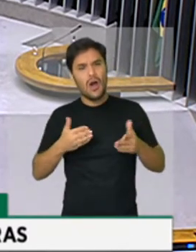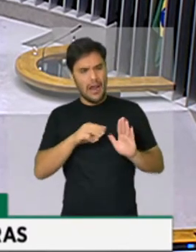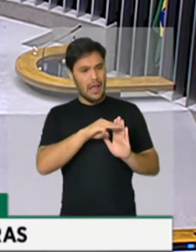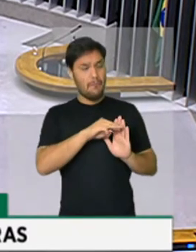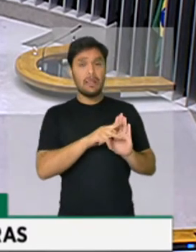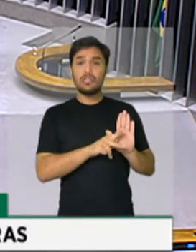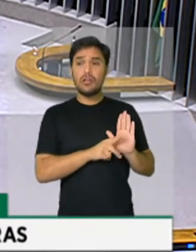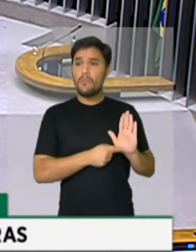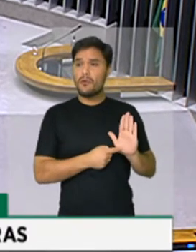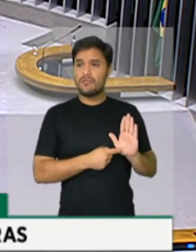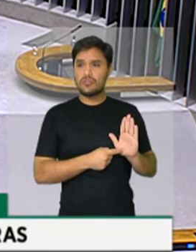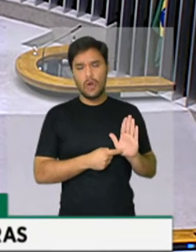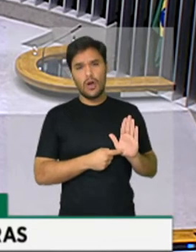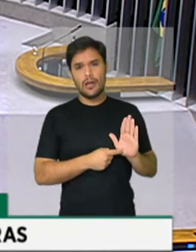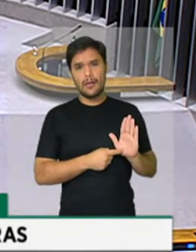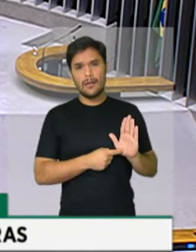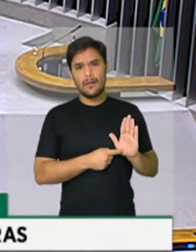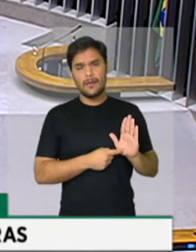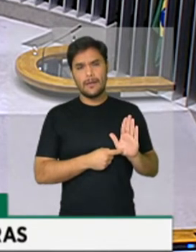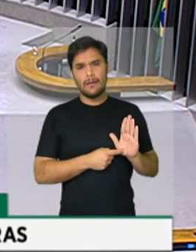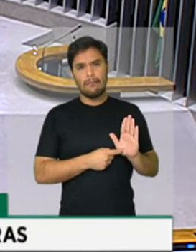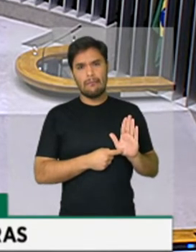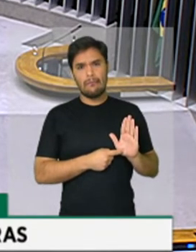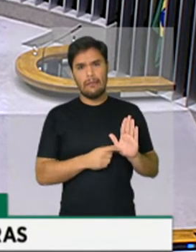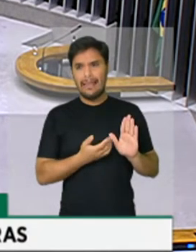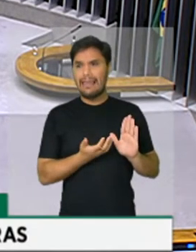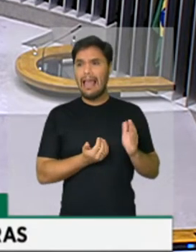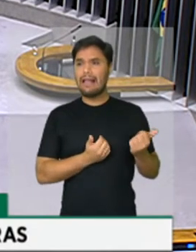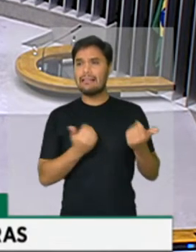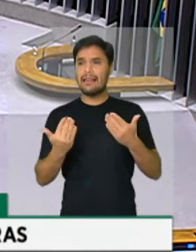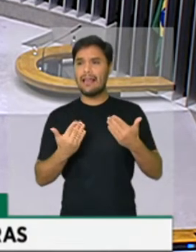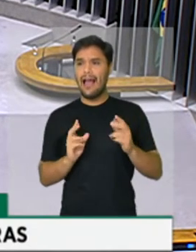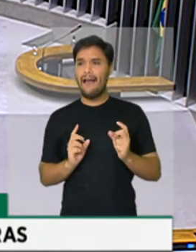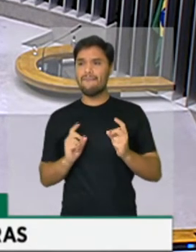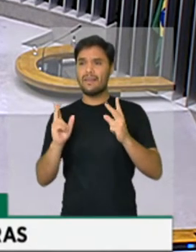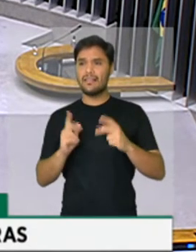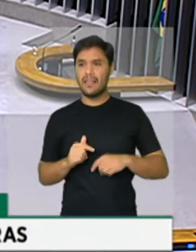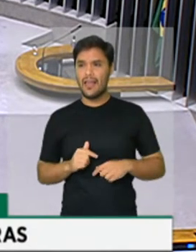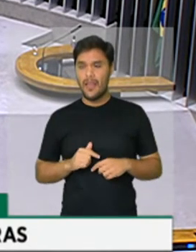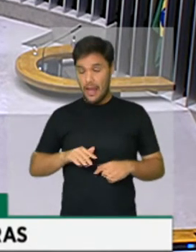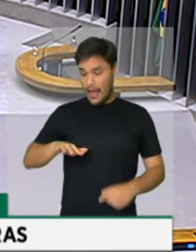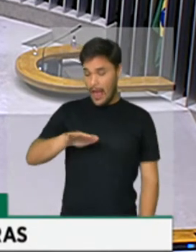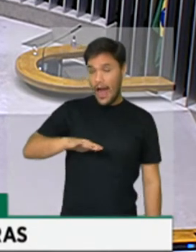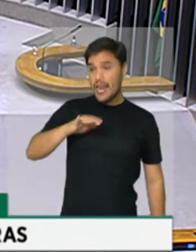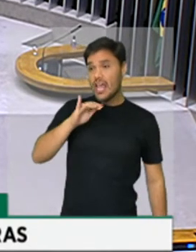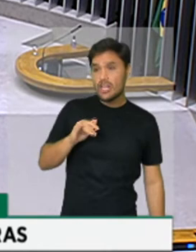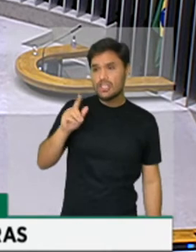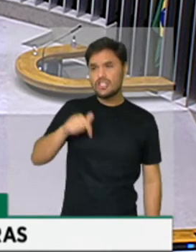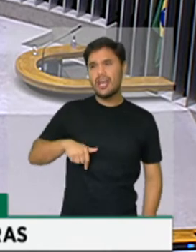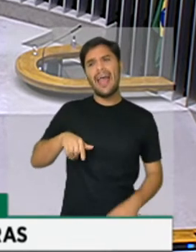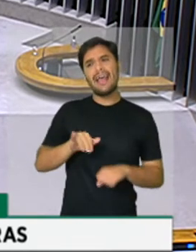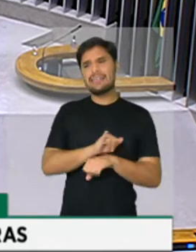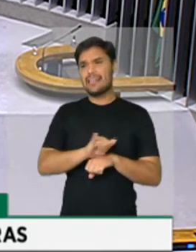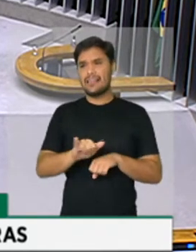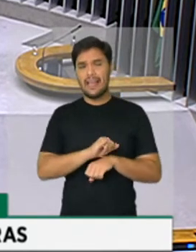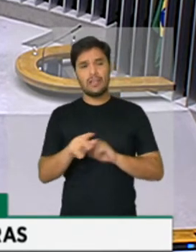NA SALA NÃO. -- [DEP. SÂMIA BOMFIM]: O PSOL ORIENTA NÃO. O BOLSONARO DURANTE AS ELEIÇÕES DISSE QUE NÃO PRIVATIZARIA A ELETROBRAS. NO